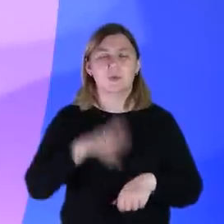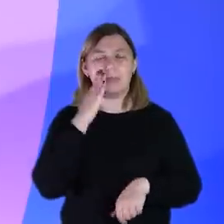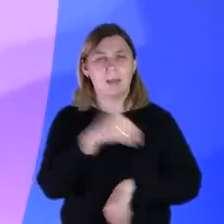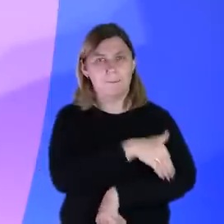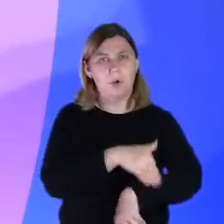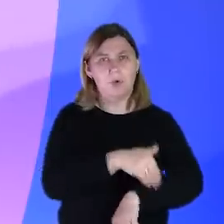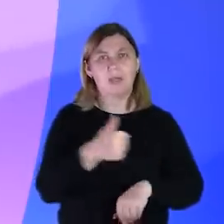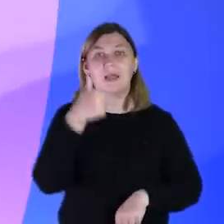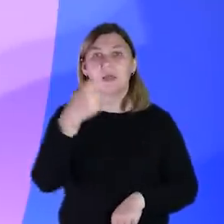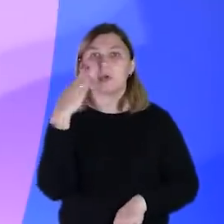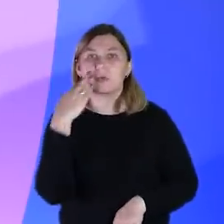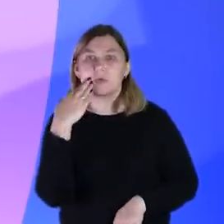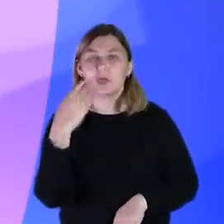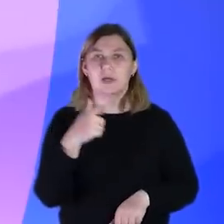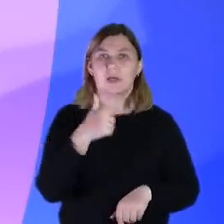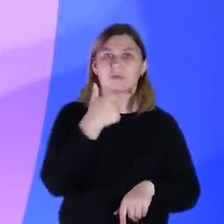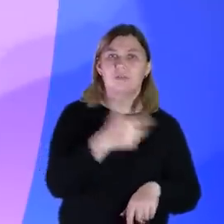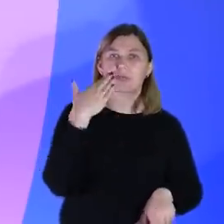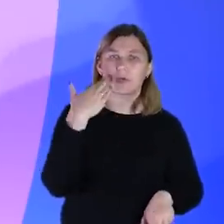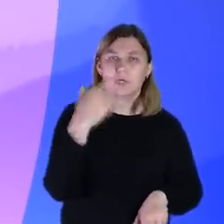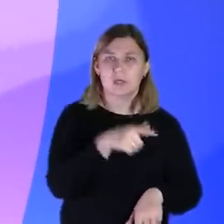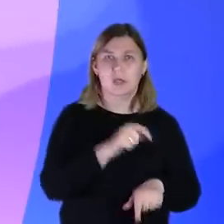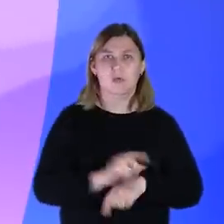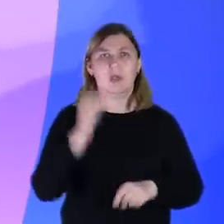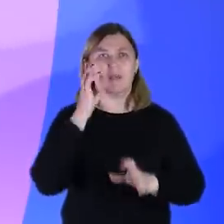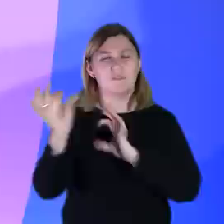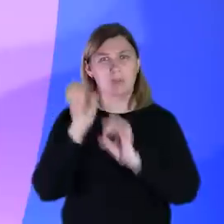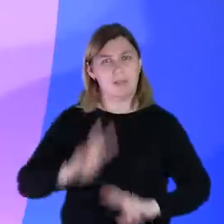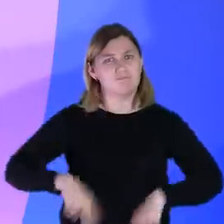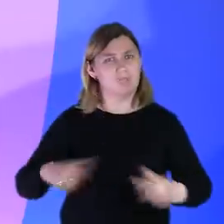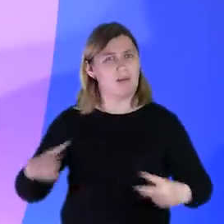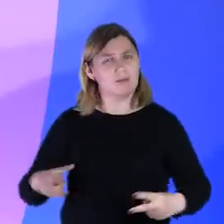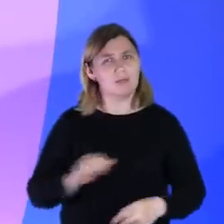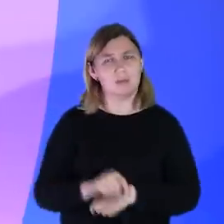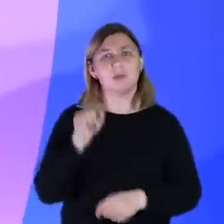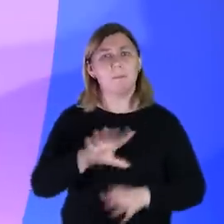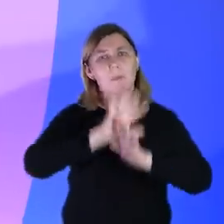Za tego jednego dolara czy za dwa dolary oni takie informacje przekazywali i później te wszystkie